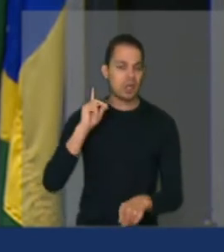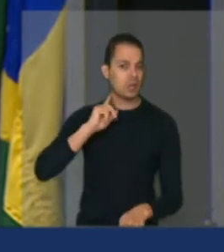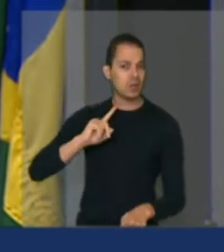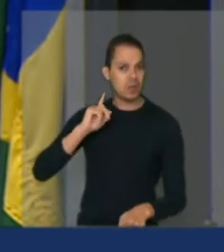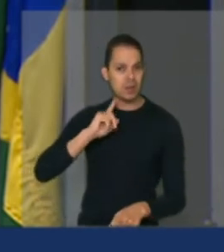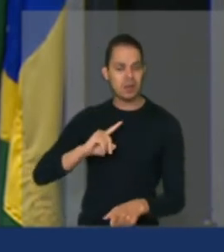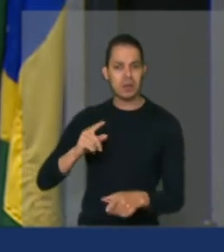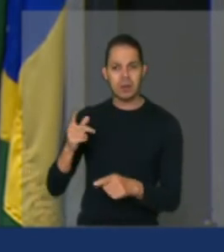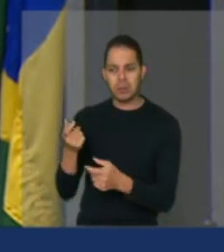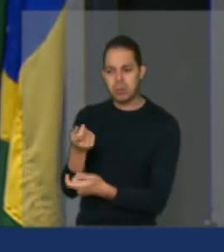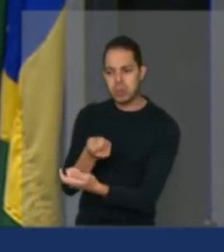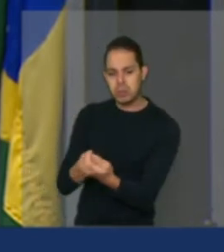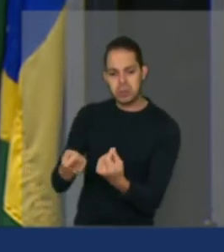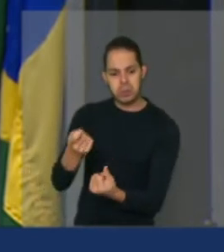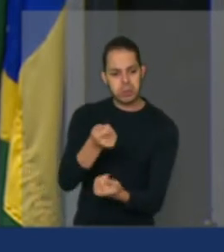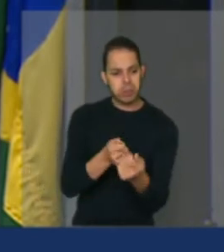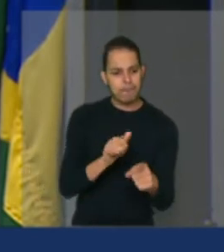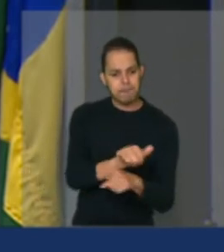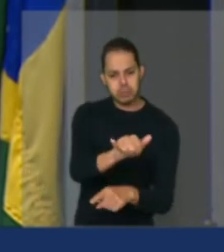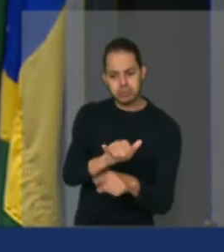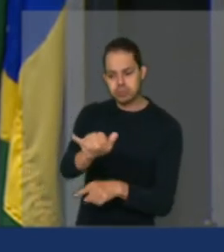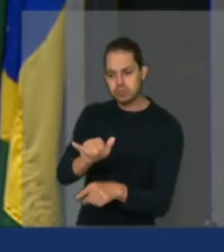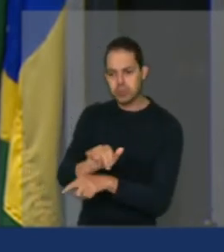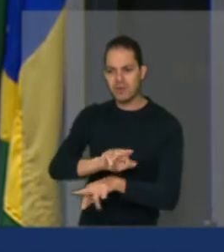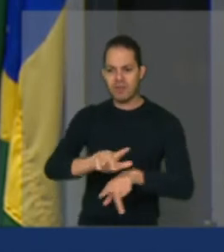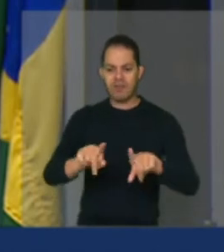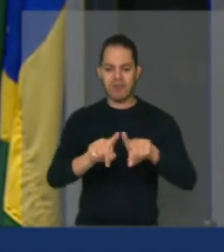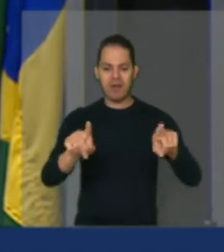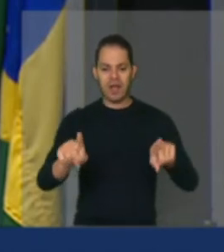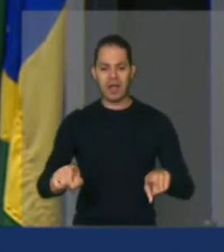COFRES PÚBLICOS FED DE MINAS GERAIS, AGORA VEM O GOVERNO ZEMA QUE SE POSICIONA DIZENDO QUE ESTÁ TENTANDO RECUPERAR